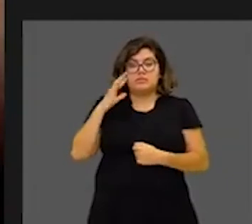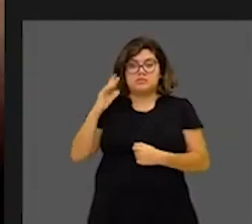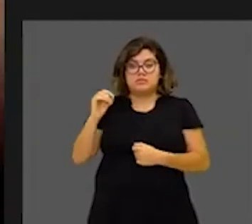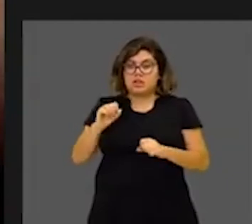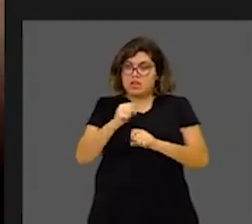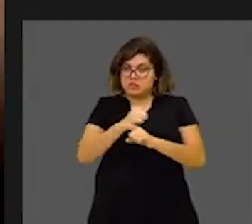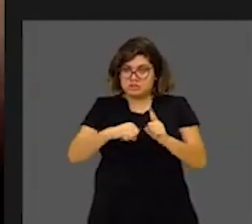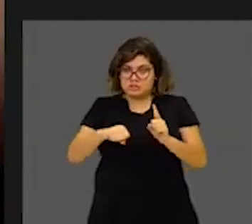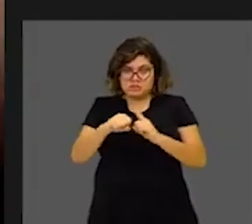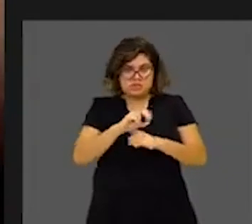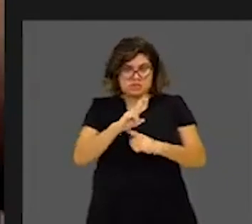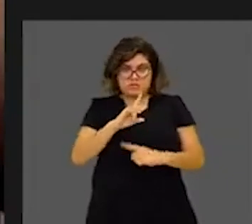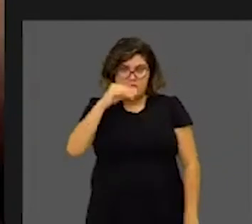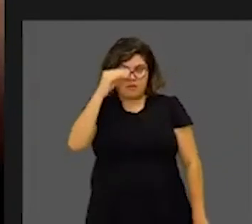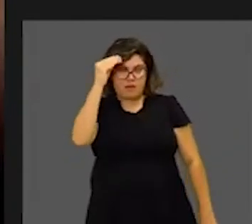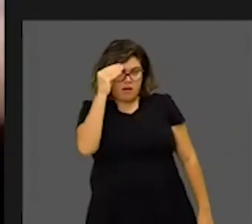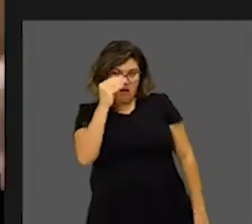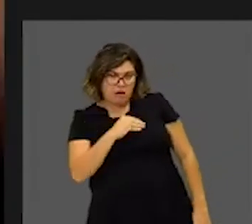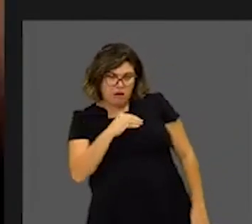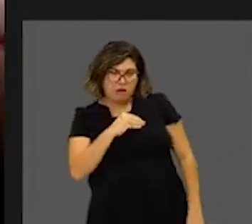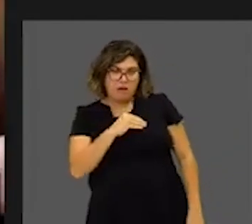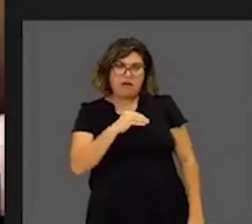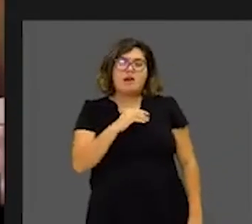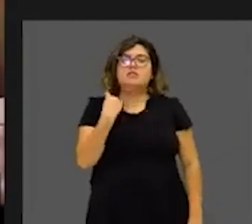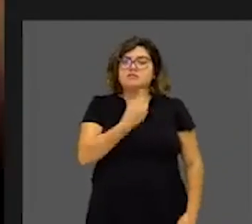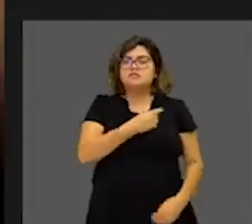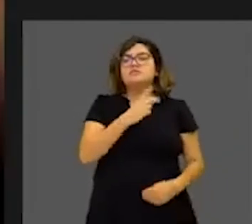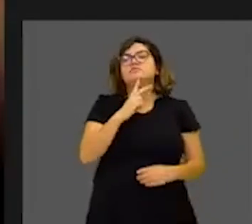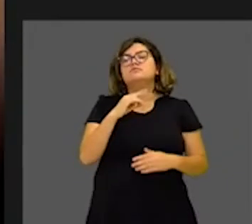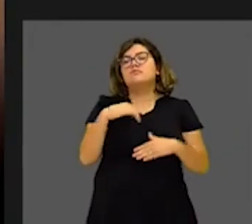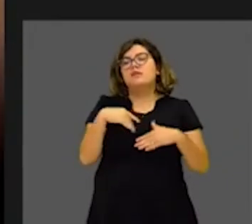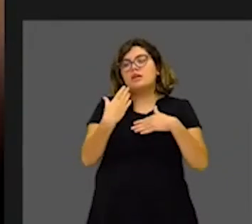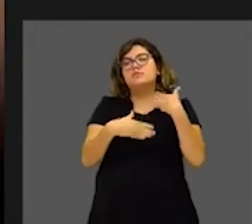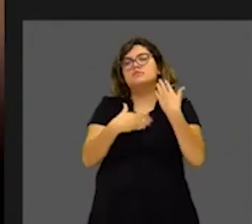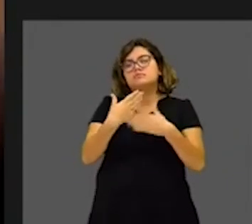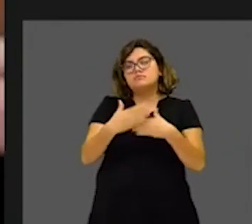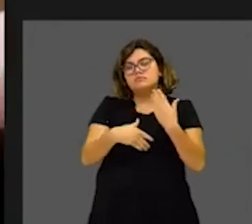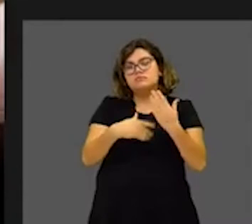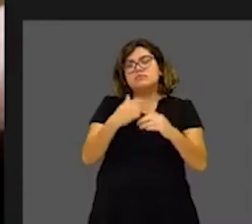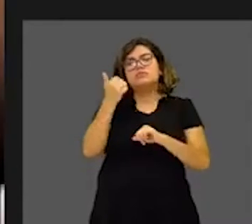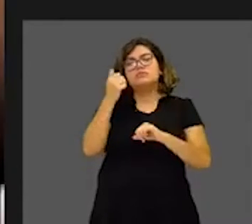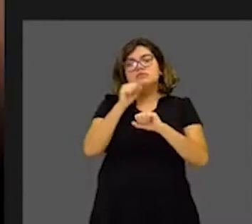nesse ponto né a gente tá cada vez caminhando para transparência e aquela tem nem todo mundo